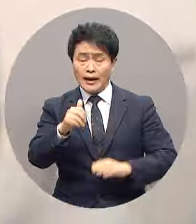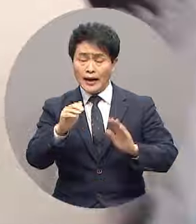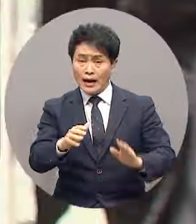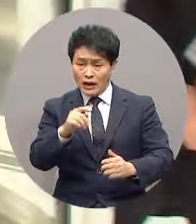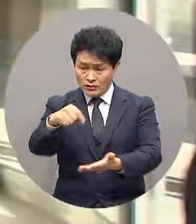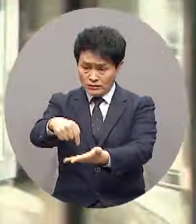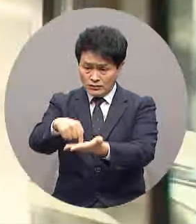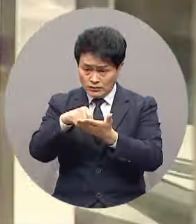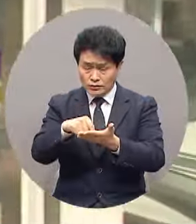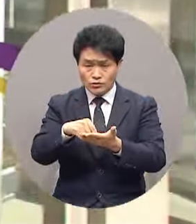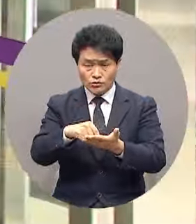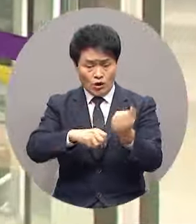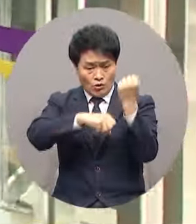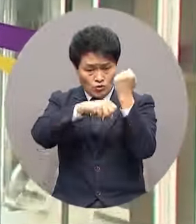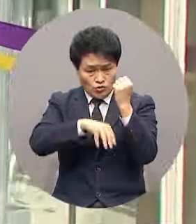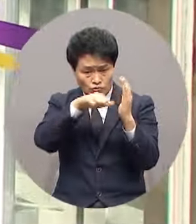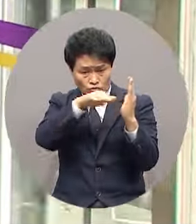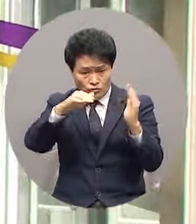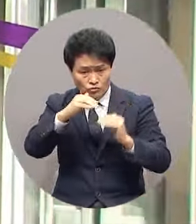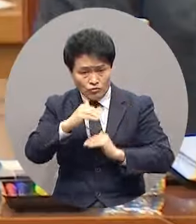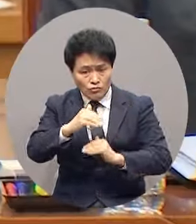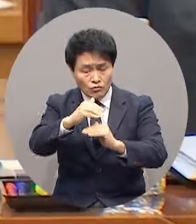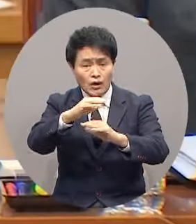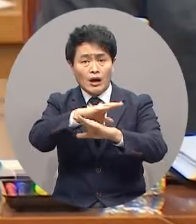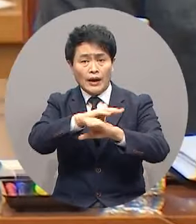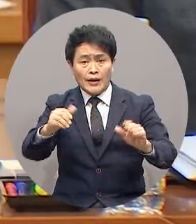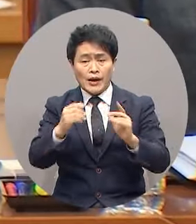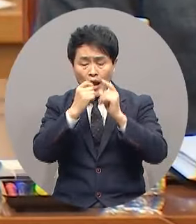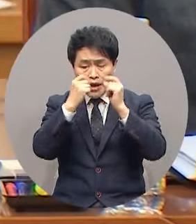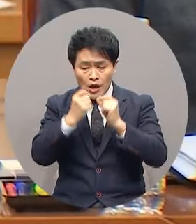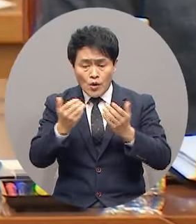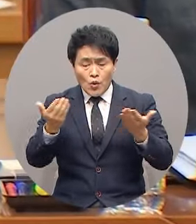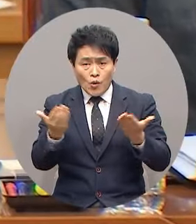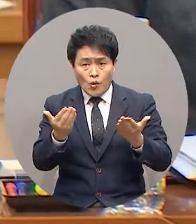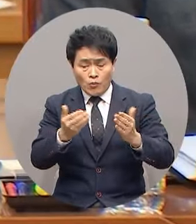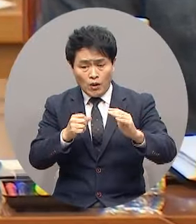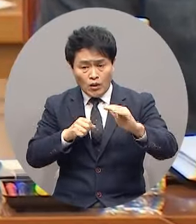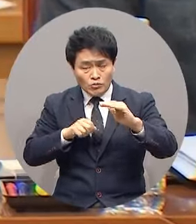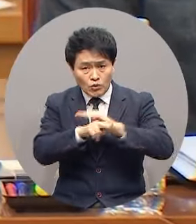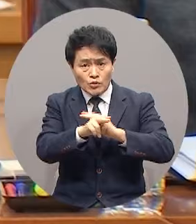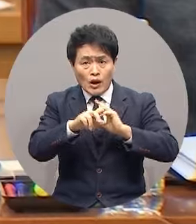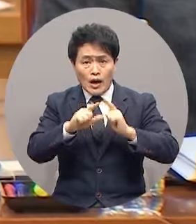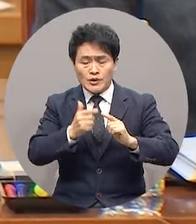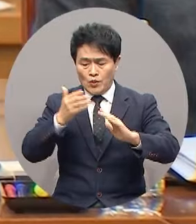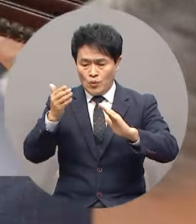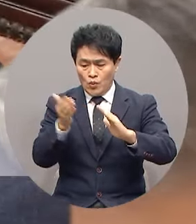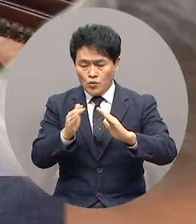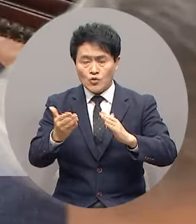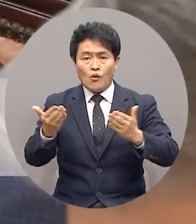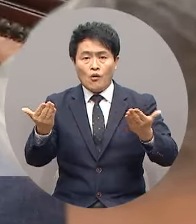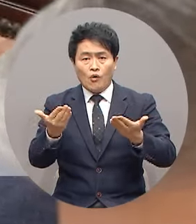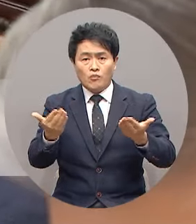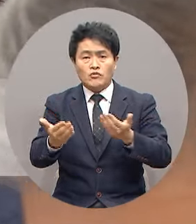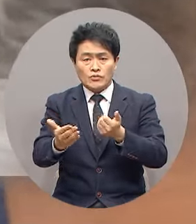박 장관은 이의 신청에 대해 절차와 기준에따라 처리할 것인데 개인적인 용무나